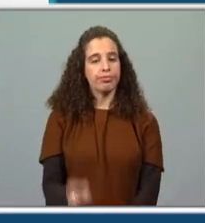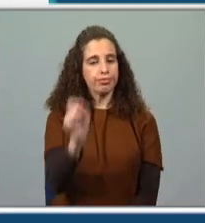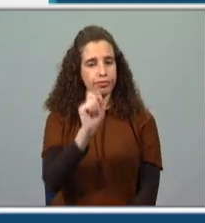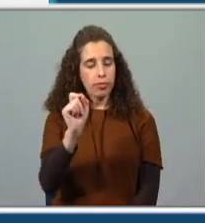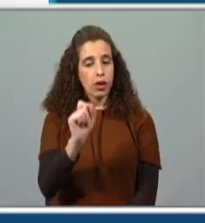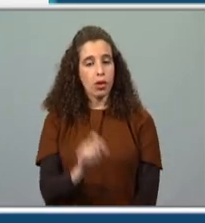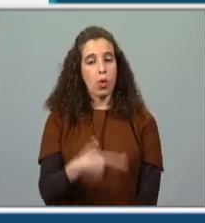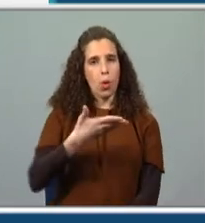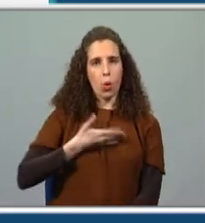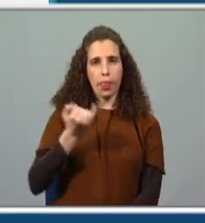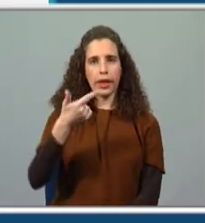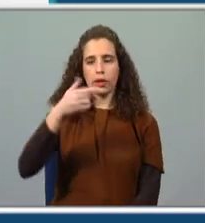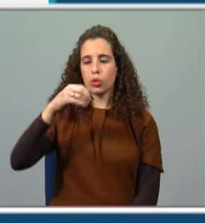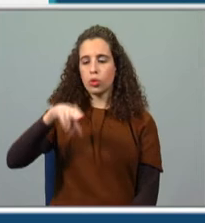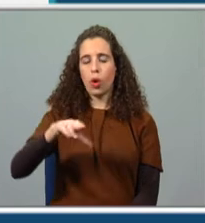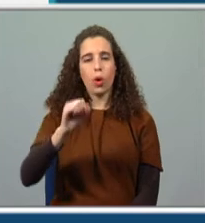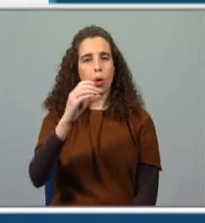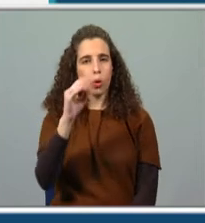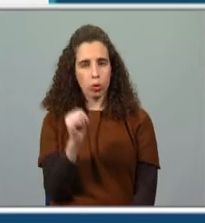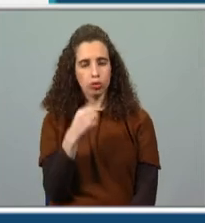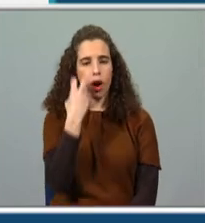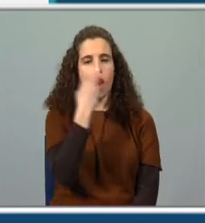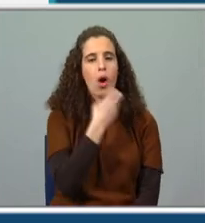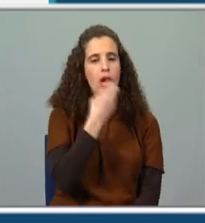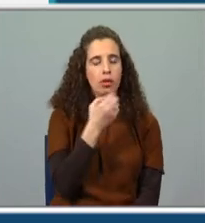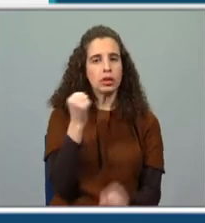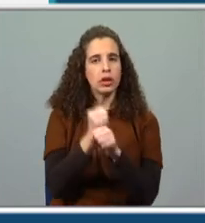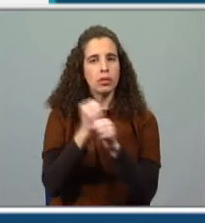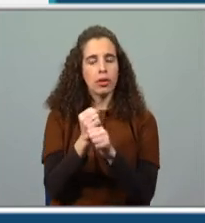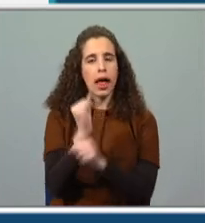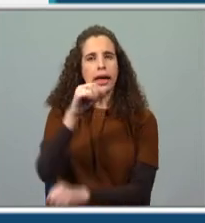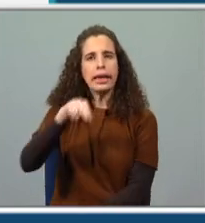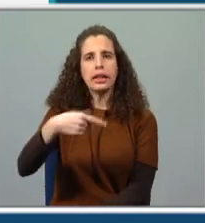orais Vamos então trabalhar a interjeição e vamos então fazer a 口語讓我們繼續努力感嘆詞，然後讓我們做